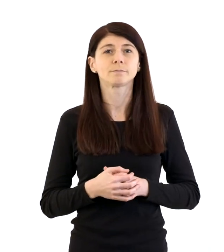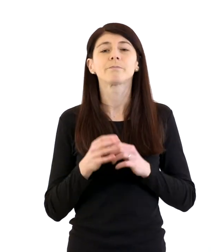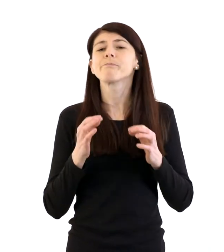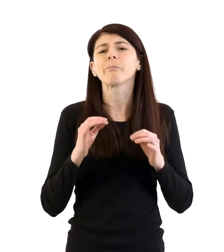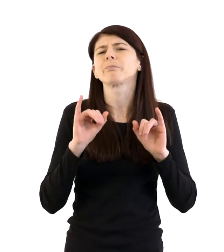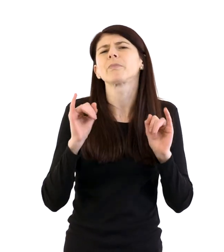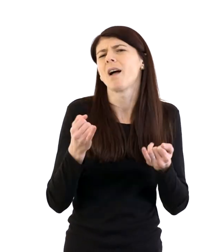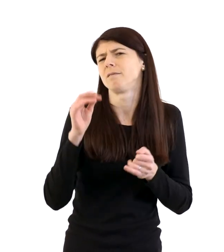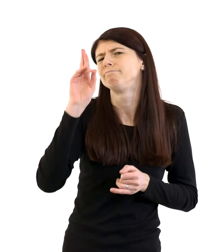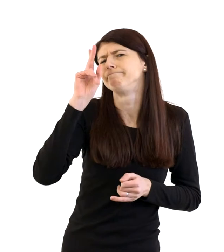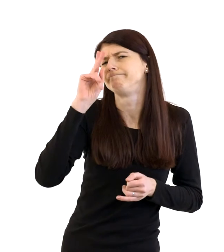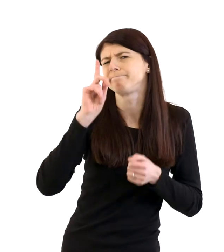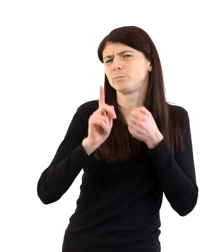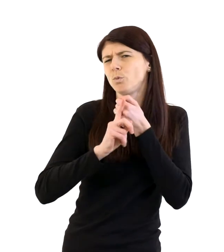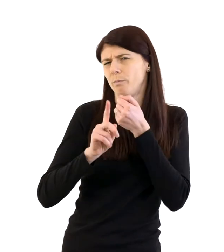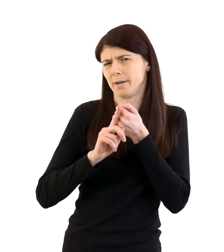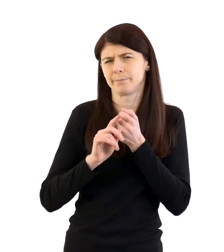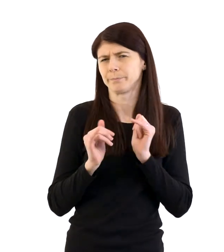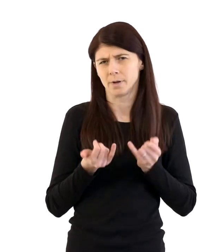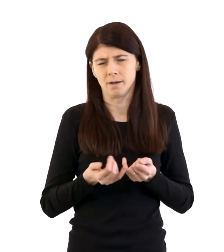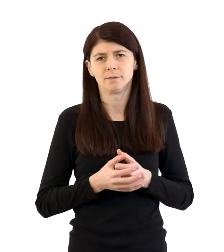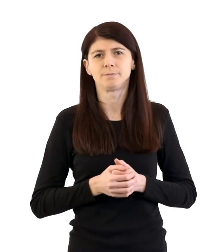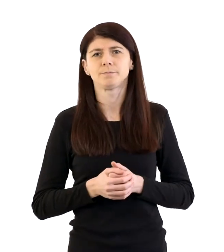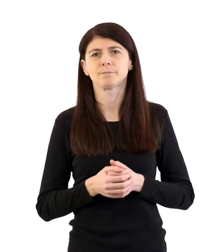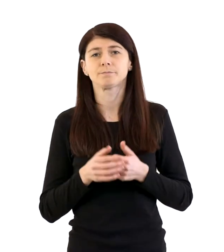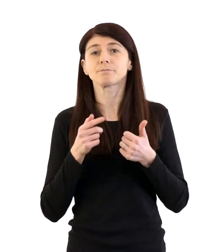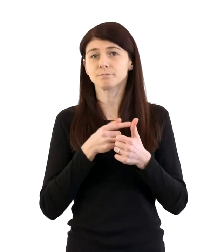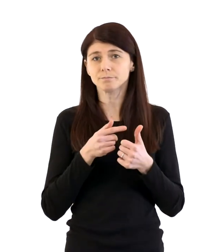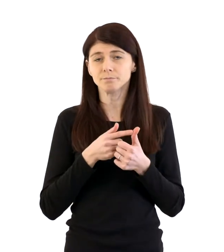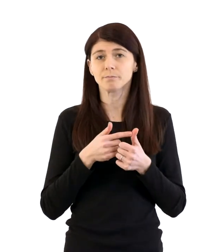Obecnie do identyfikacji rachunków bankowych w rozliczeniach stosuje się